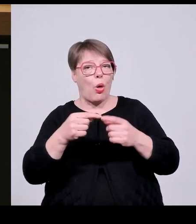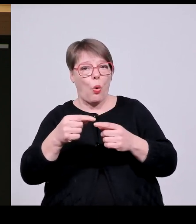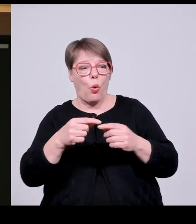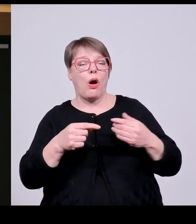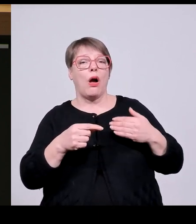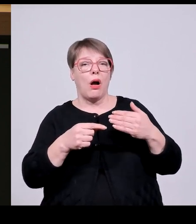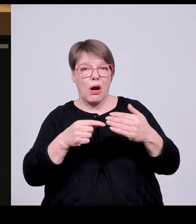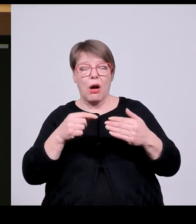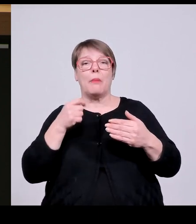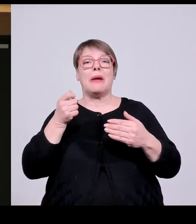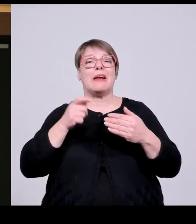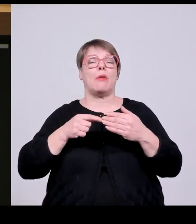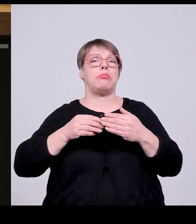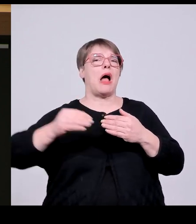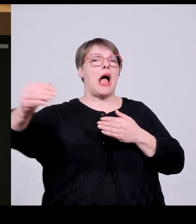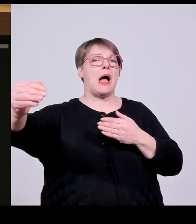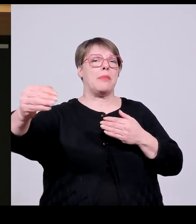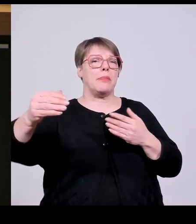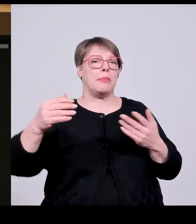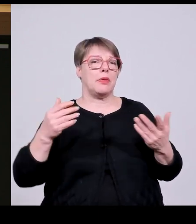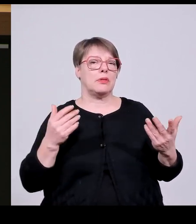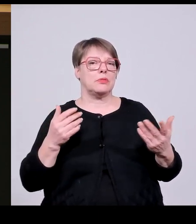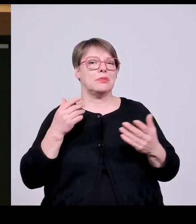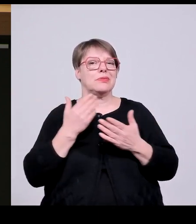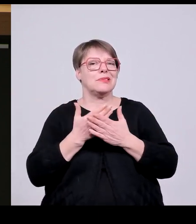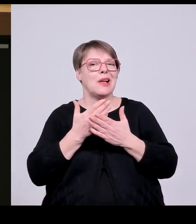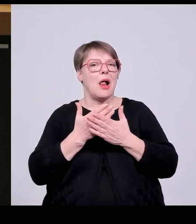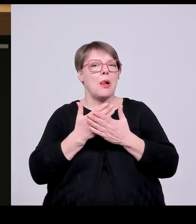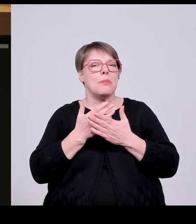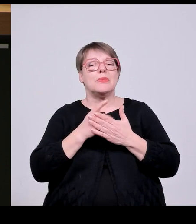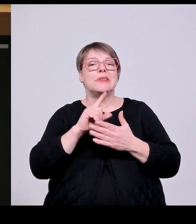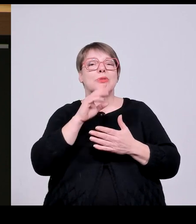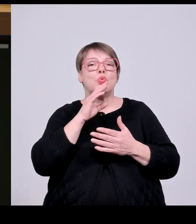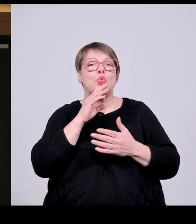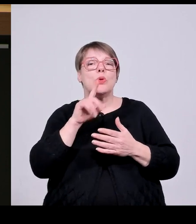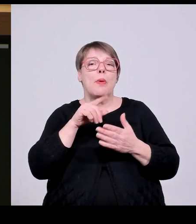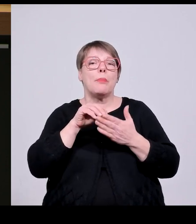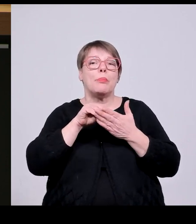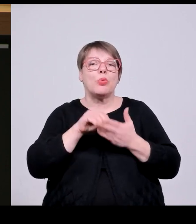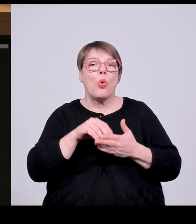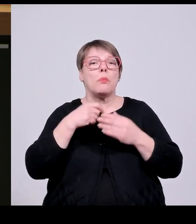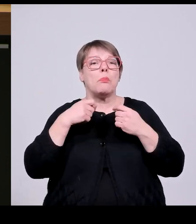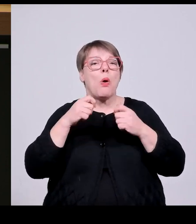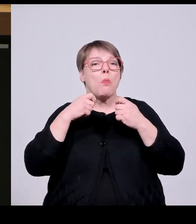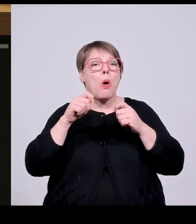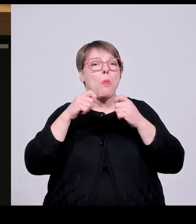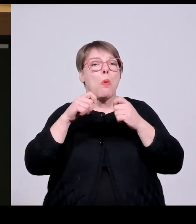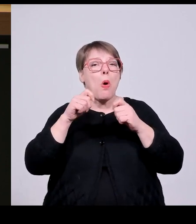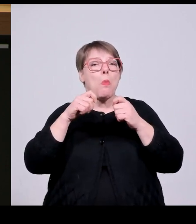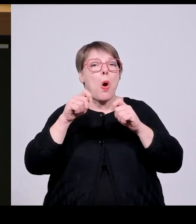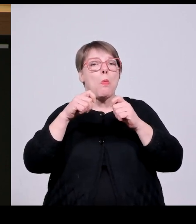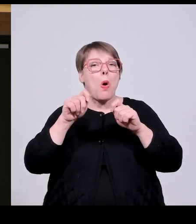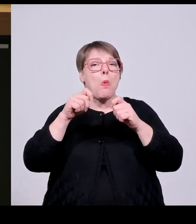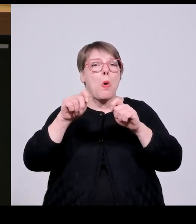Und so der Wert von Grundstücken leistungslos steigt und steigt. Das ist fatal für Berlin.